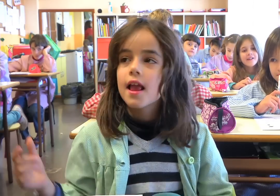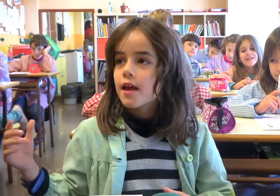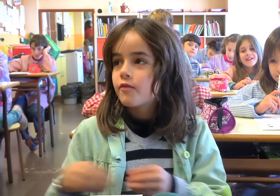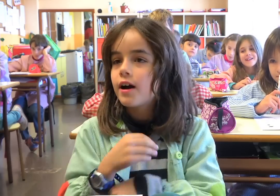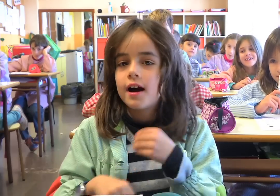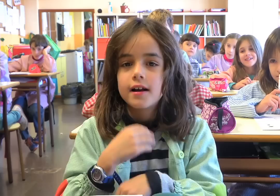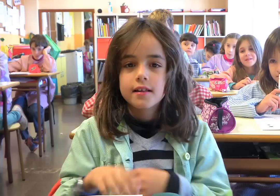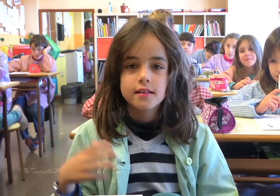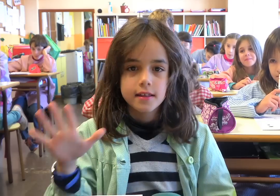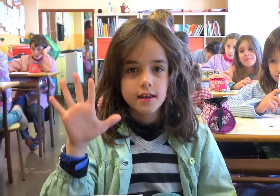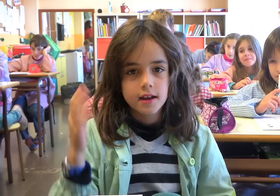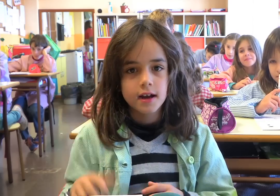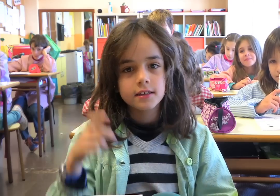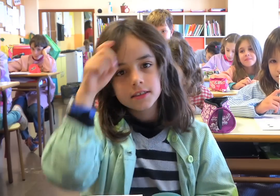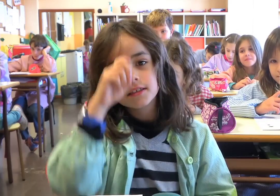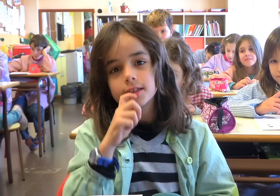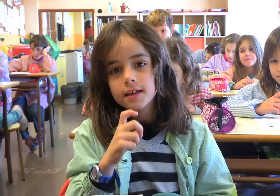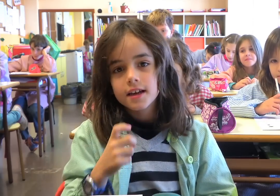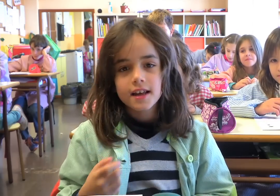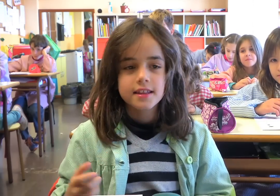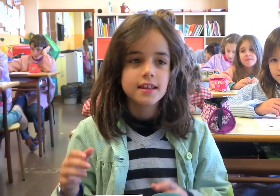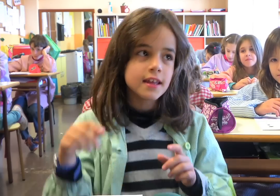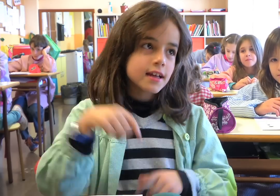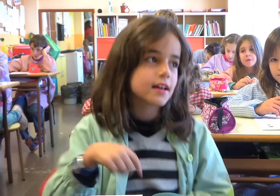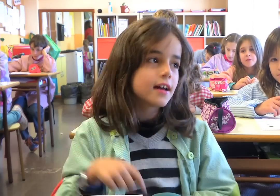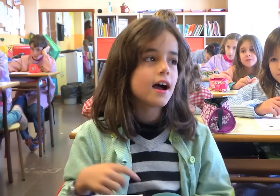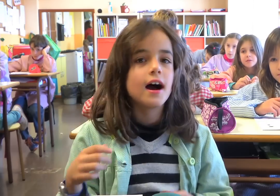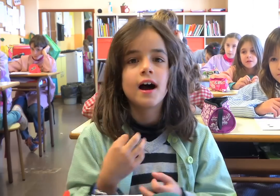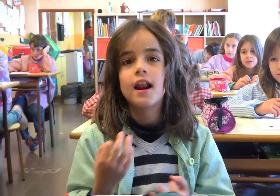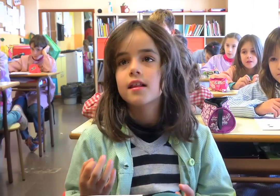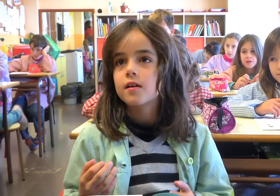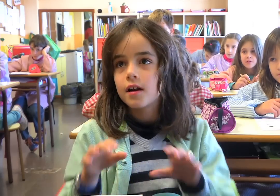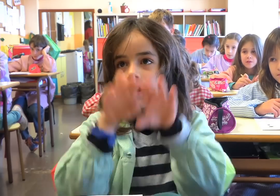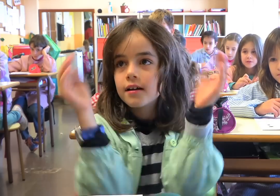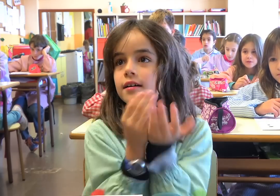Hace cinco años que estoy en la escuela Tres Pins.